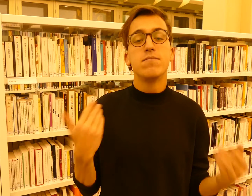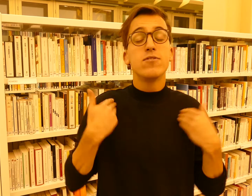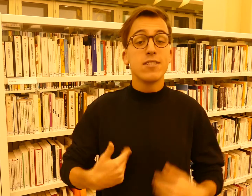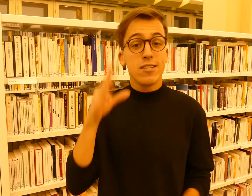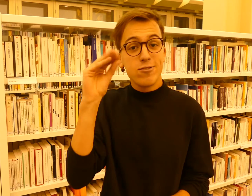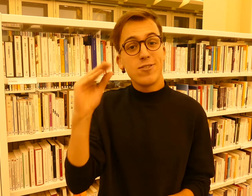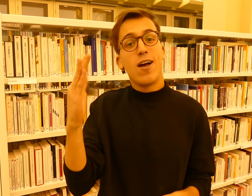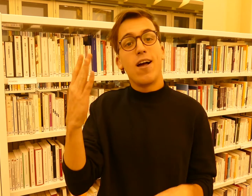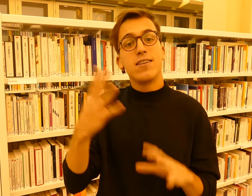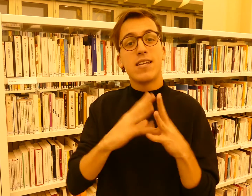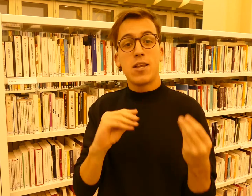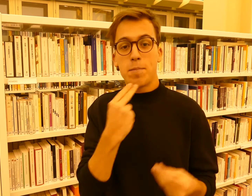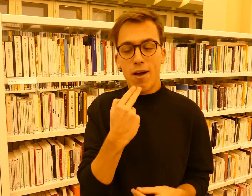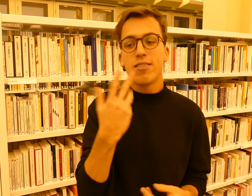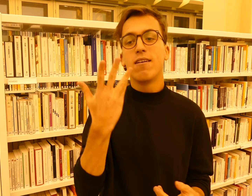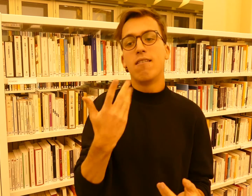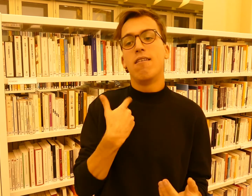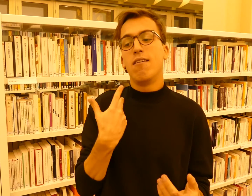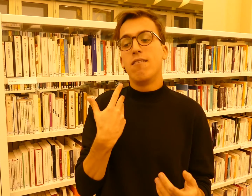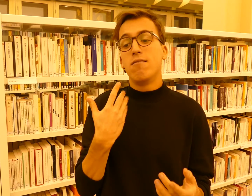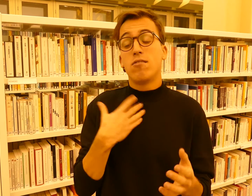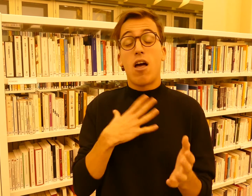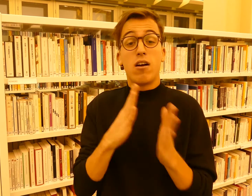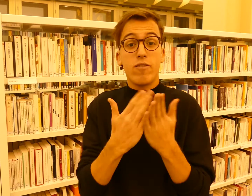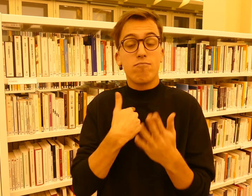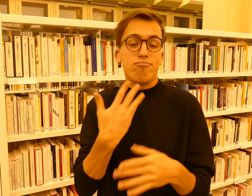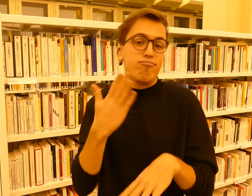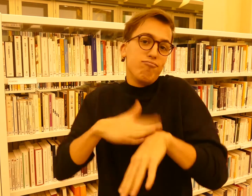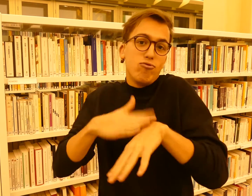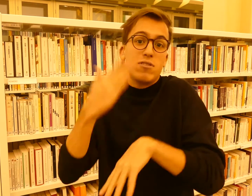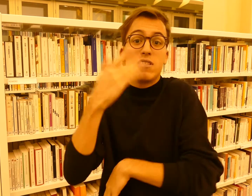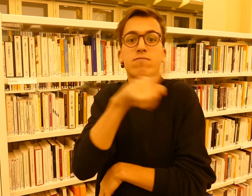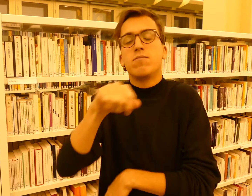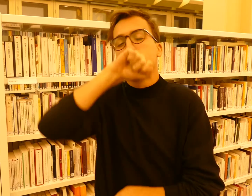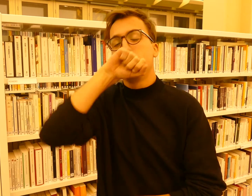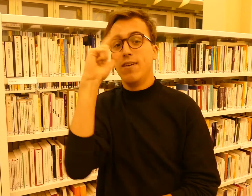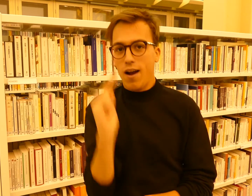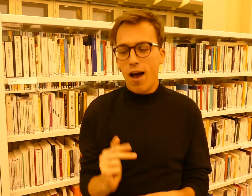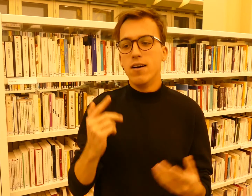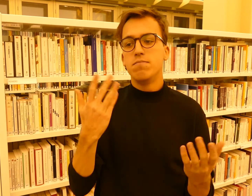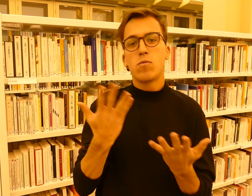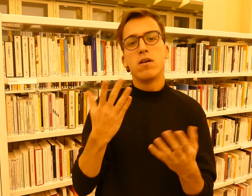Je suis étudiant en design de mode et il y a un livre que je vous conseille si vous êtes un passionné d'art...